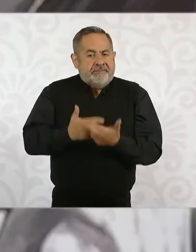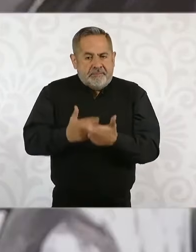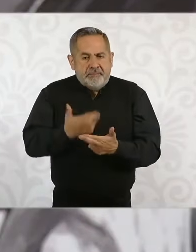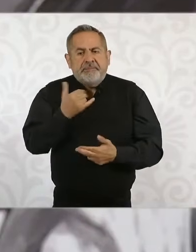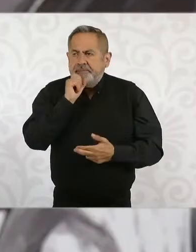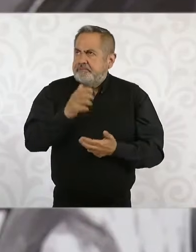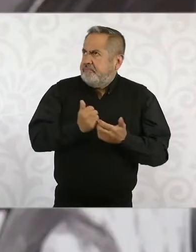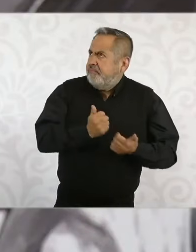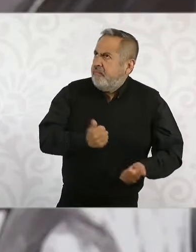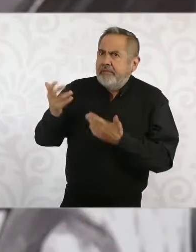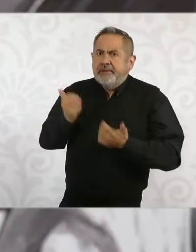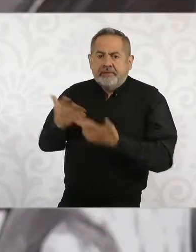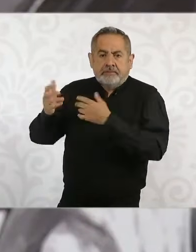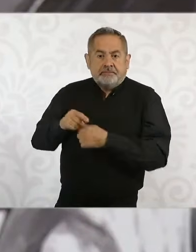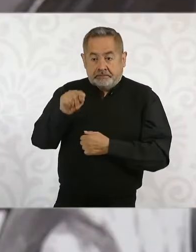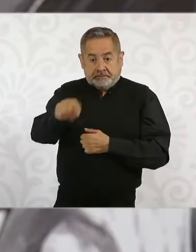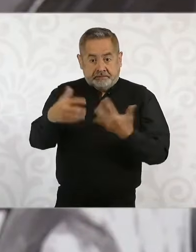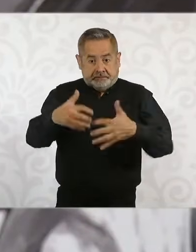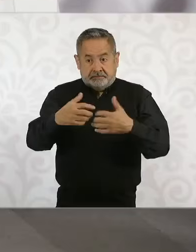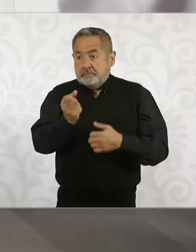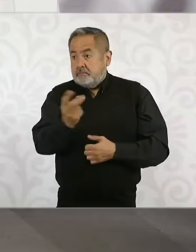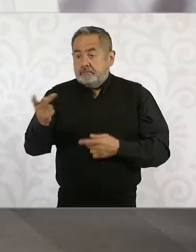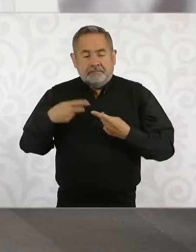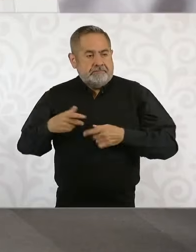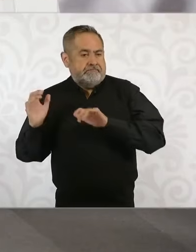generando empleos y también desarrollo económico importante a la zona.